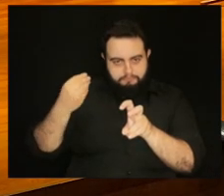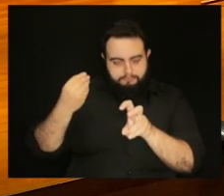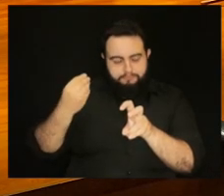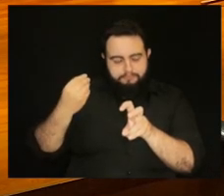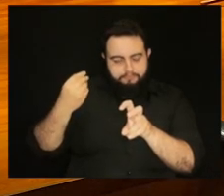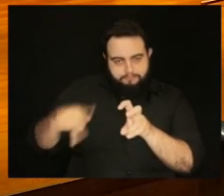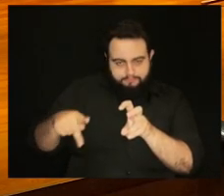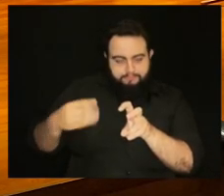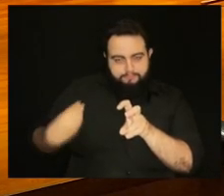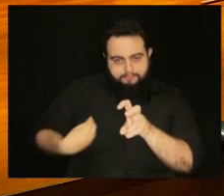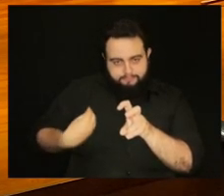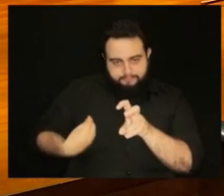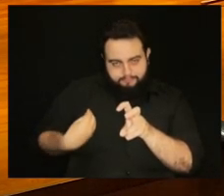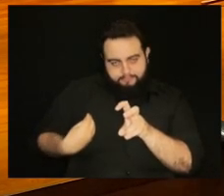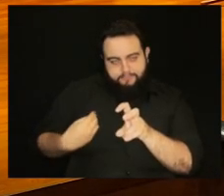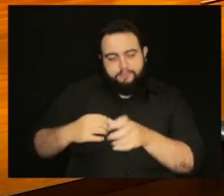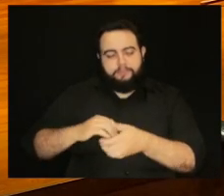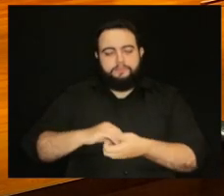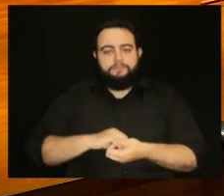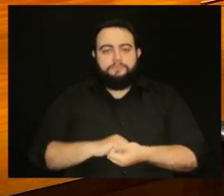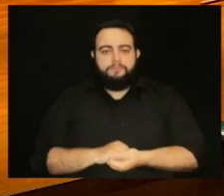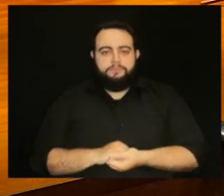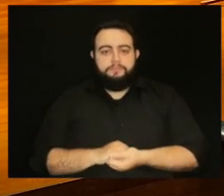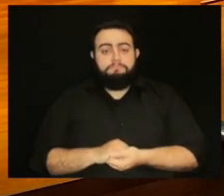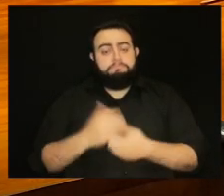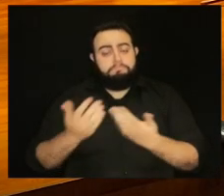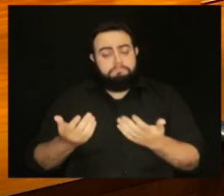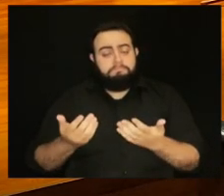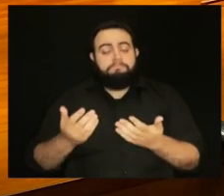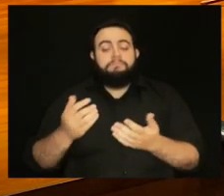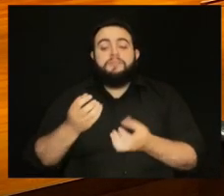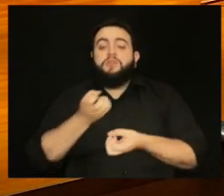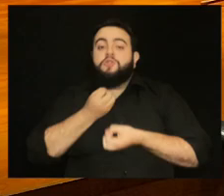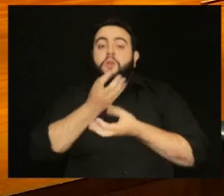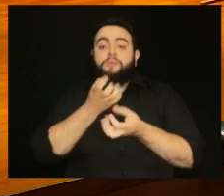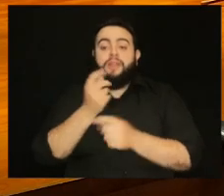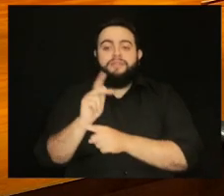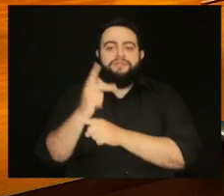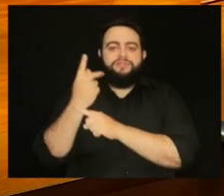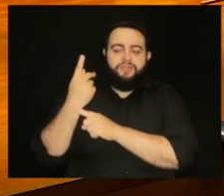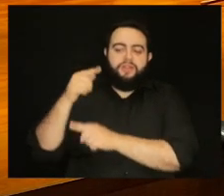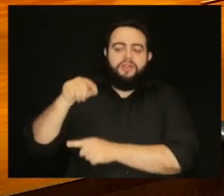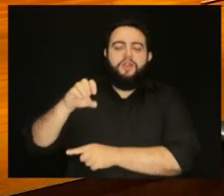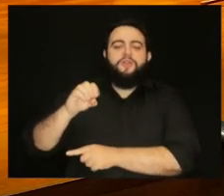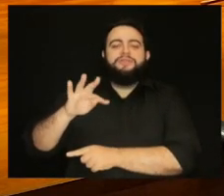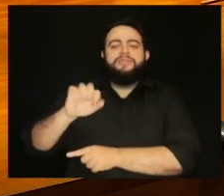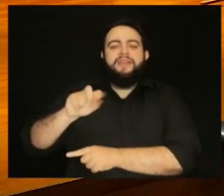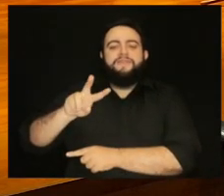de Porto Alegre, enfim, se contava a história do Otávio Dutra, o que o Otávio Dutra